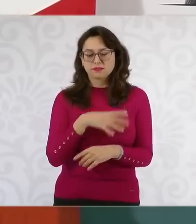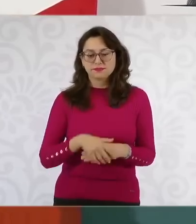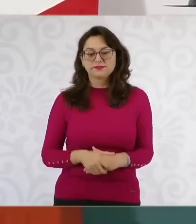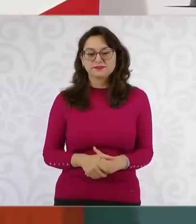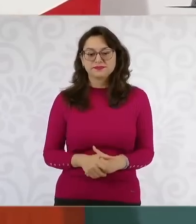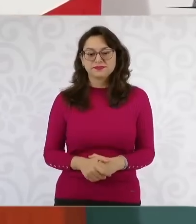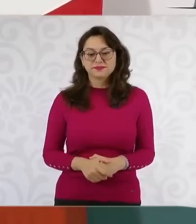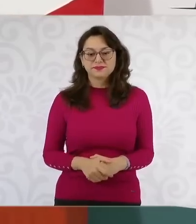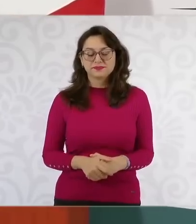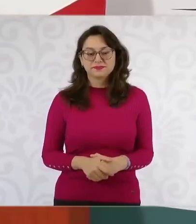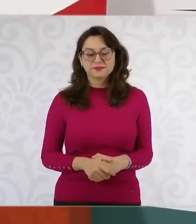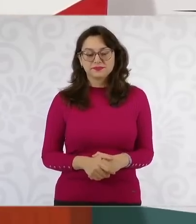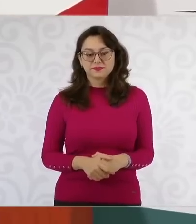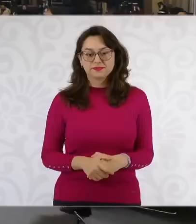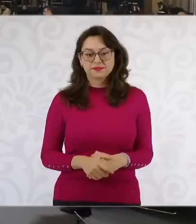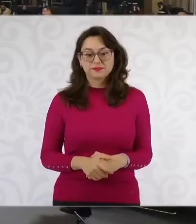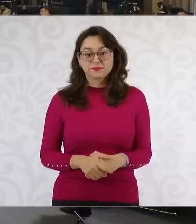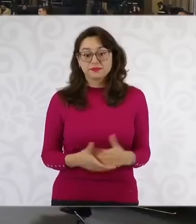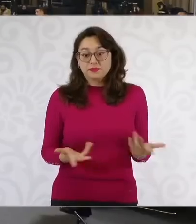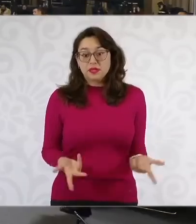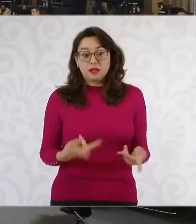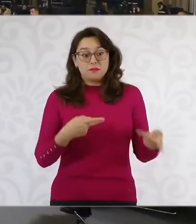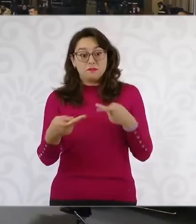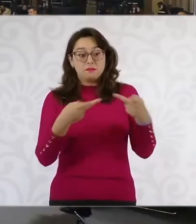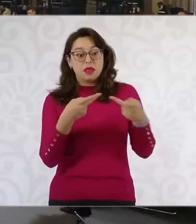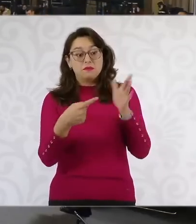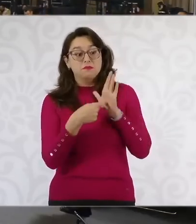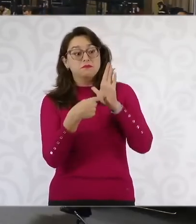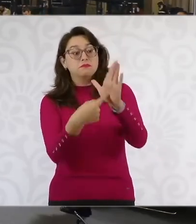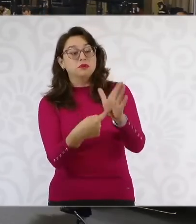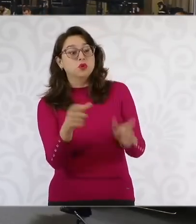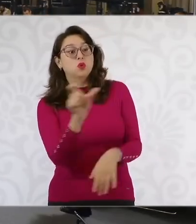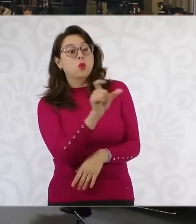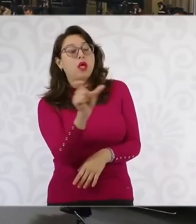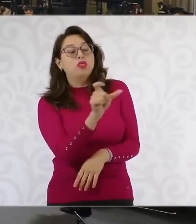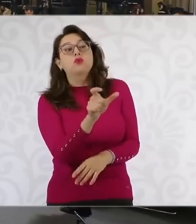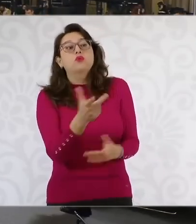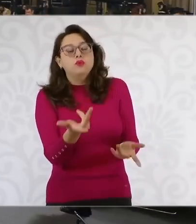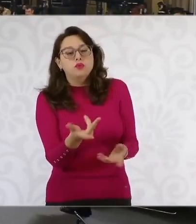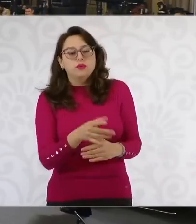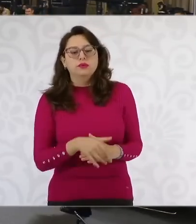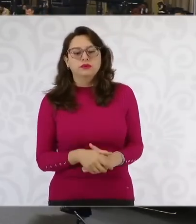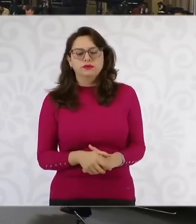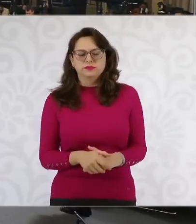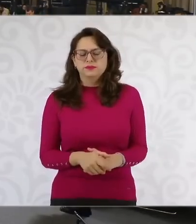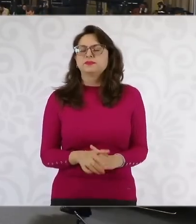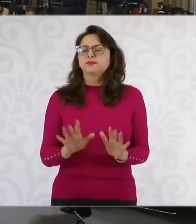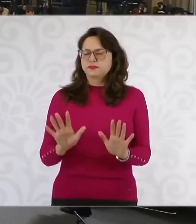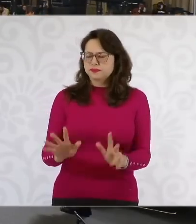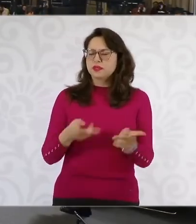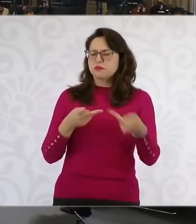cuándo sería presentado este plan no tiene algún avance presidentea sí lo tenemos ya listo vamos a